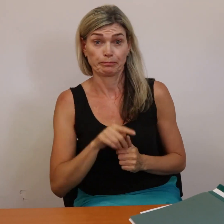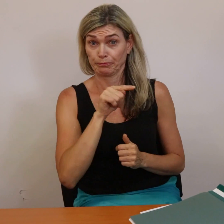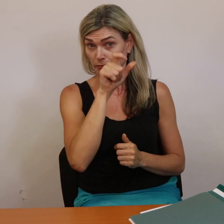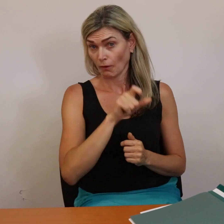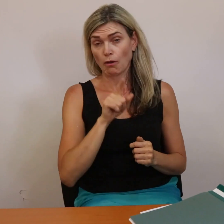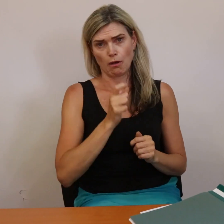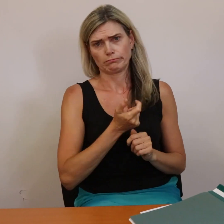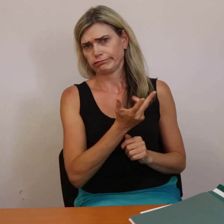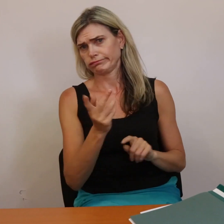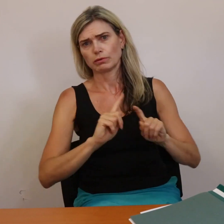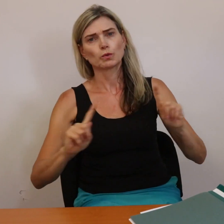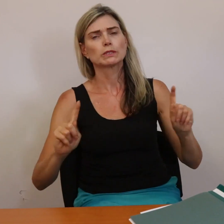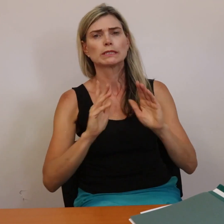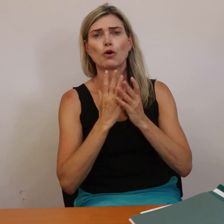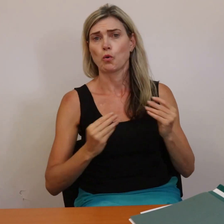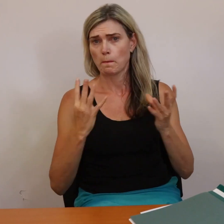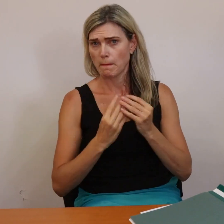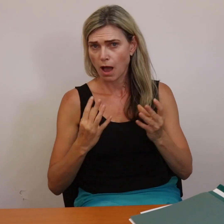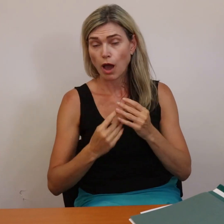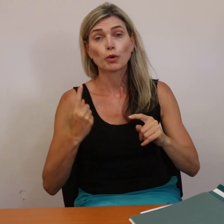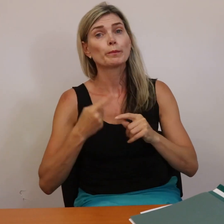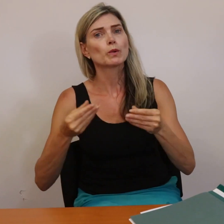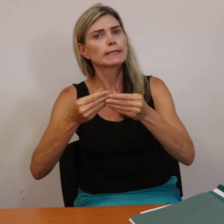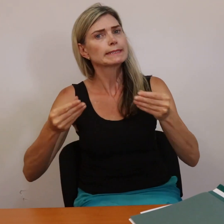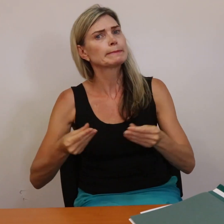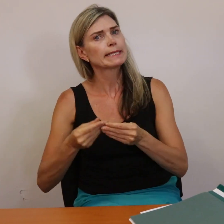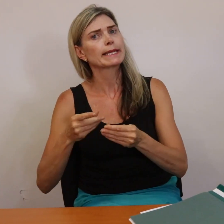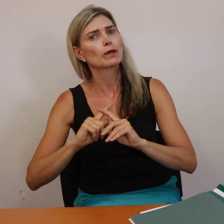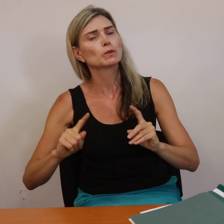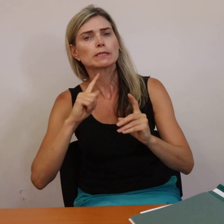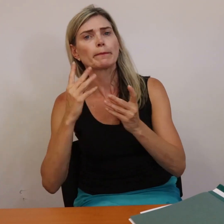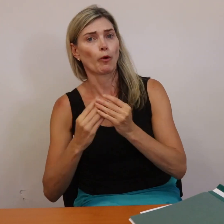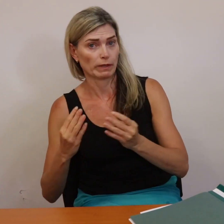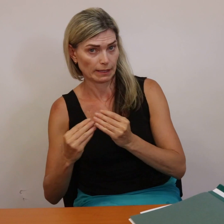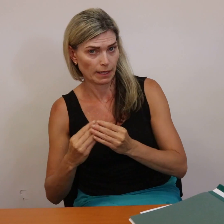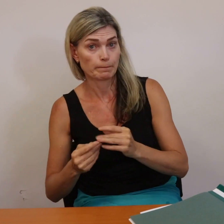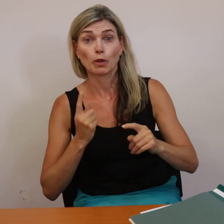Dnes je autorem mnoha románů a sbírek povídek.